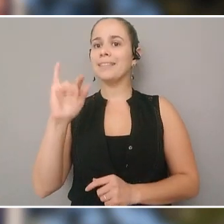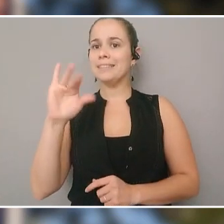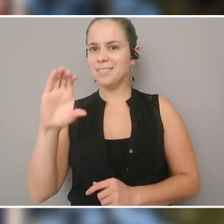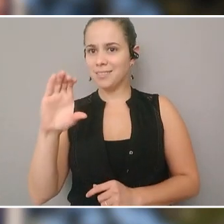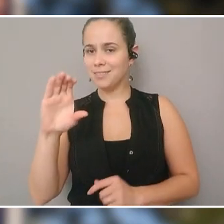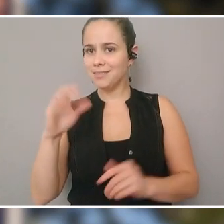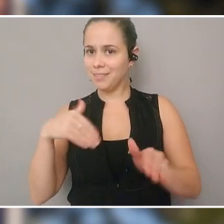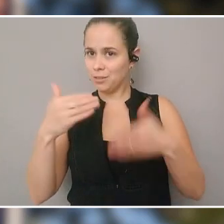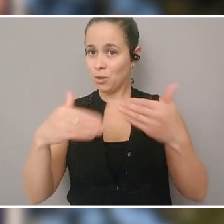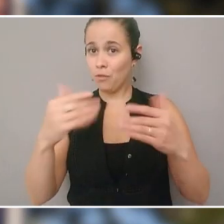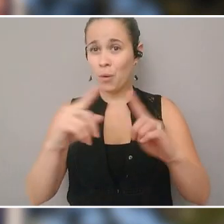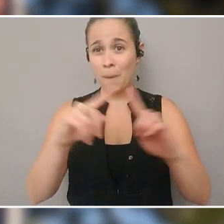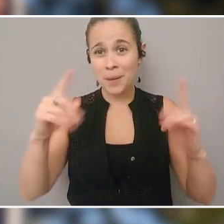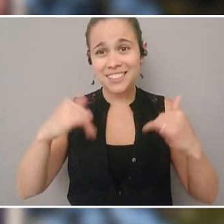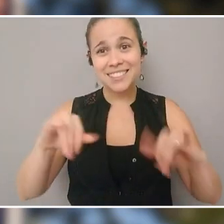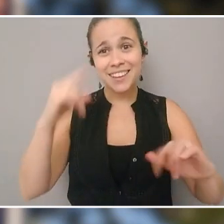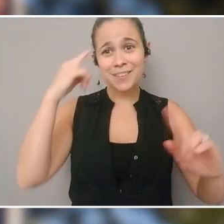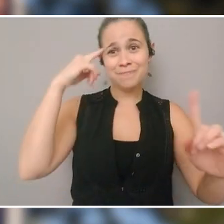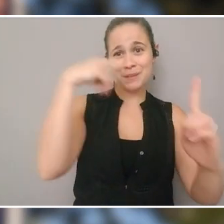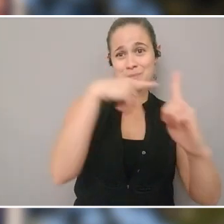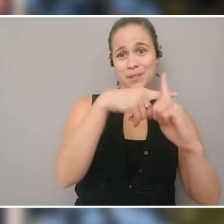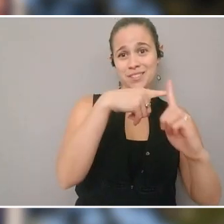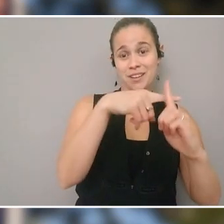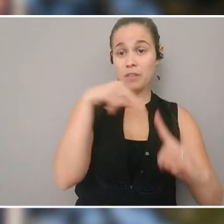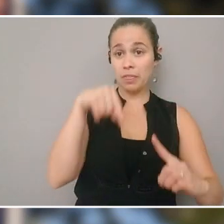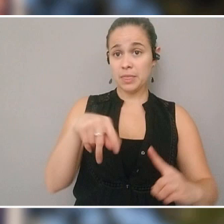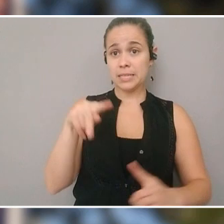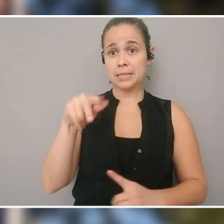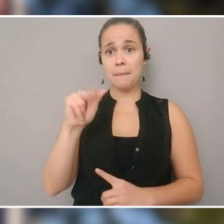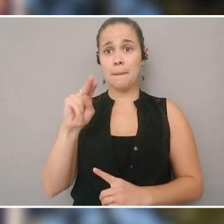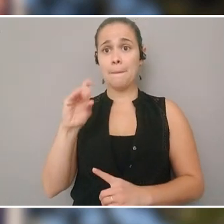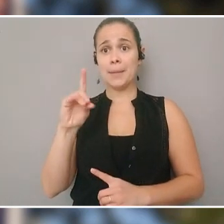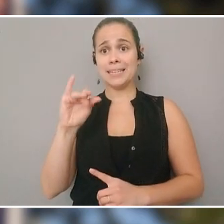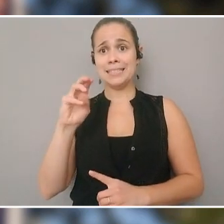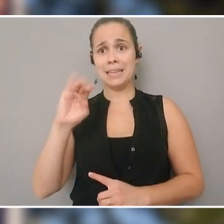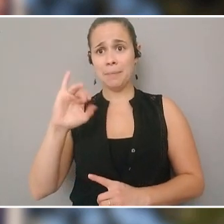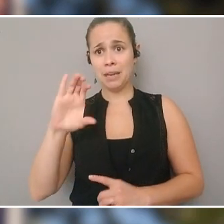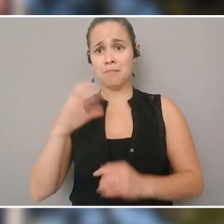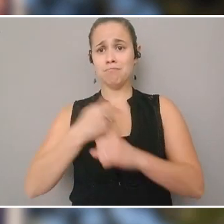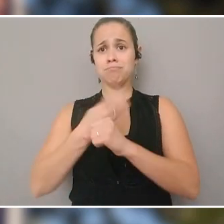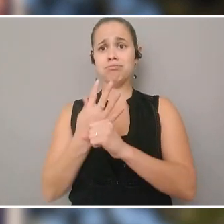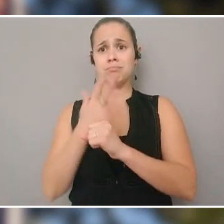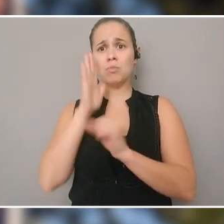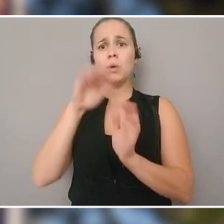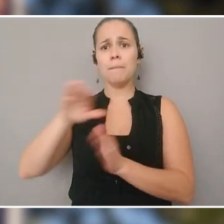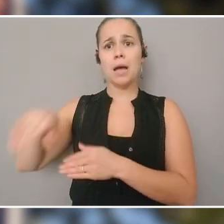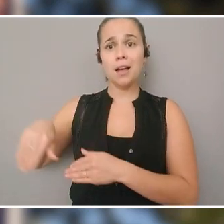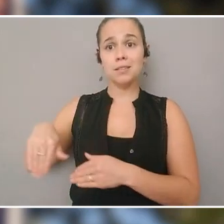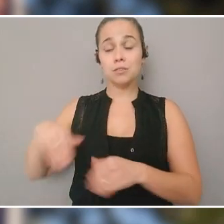optimista. Esta pandemia pasará. Trabajos